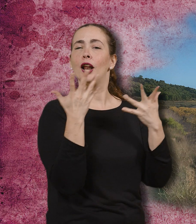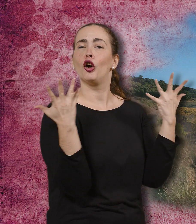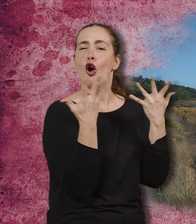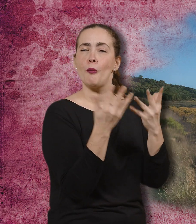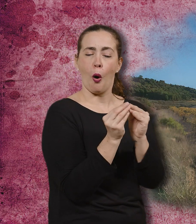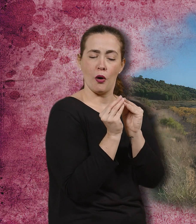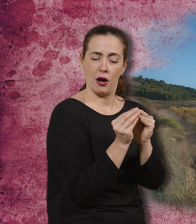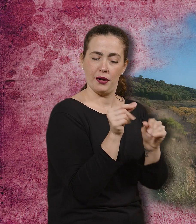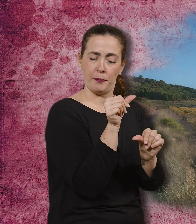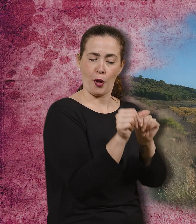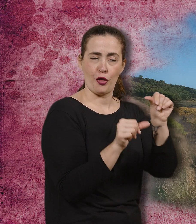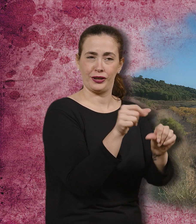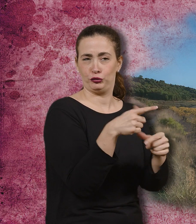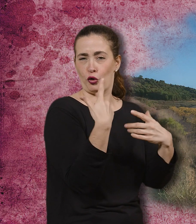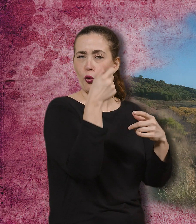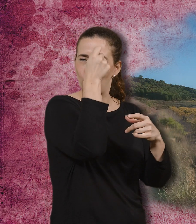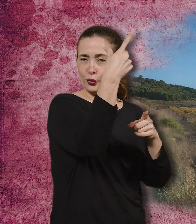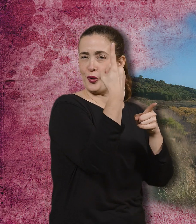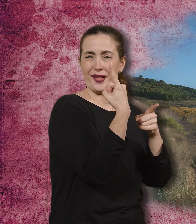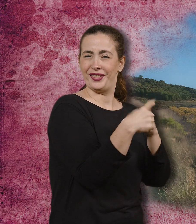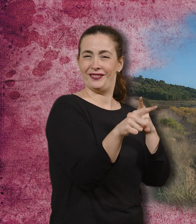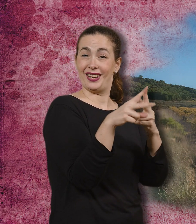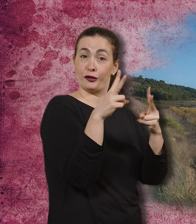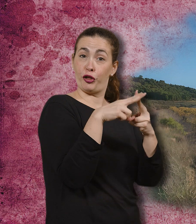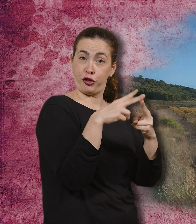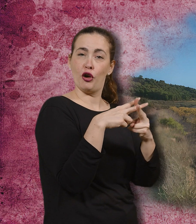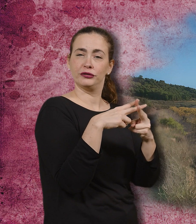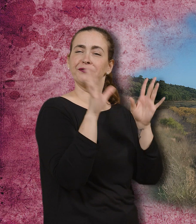la seva elaboració fan d'aquests vins els que millor expressen el terrer